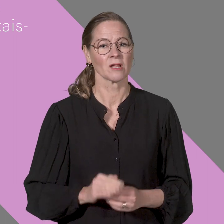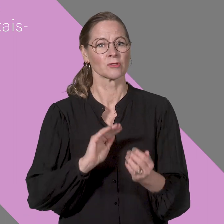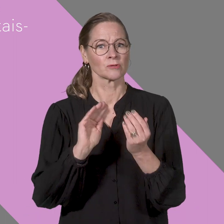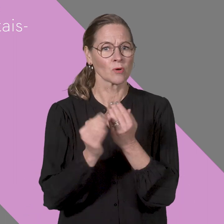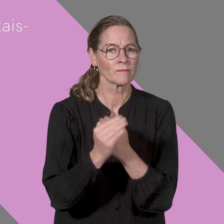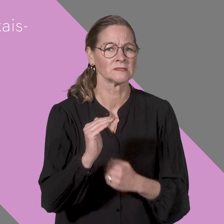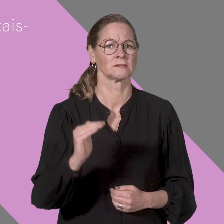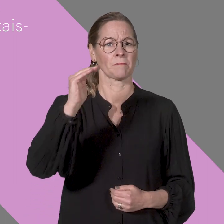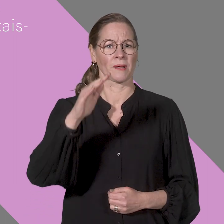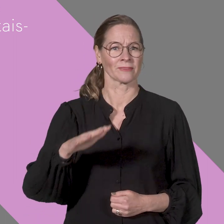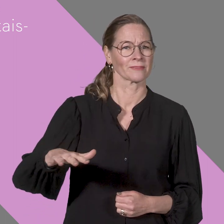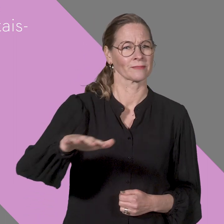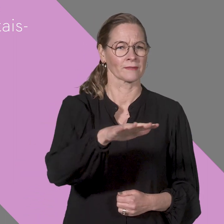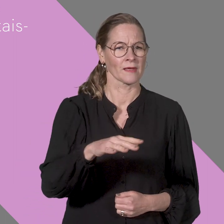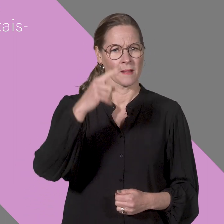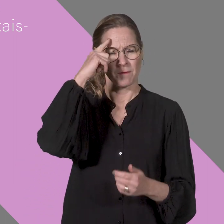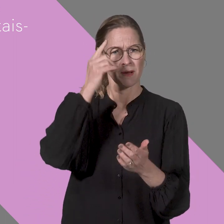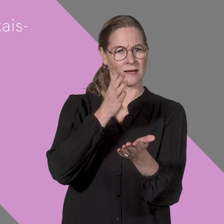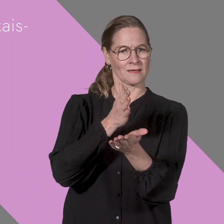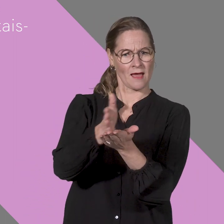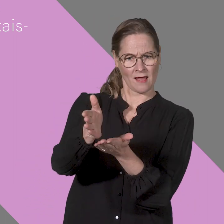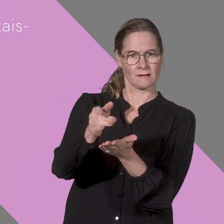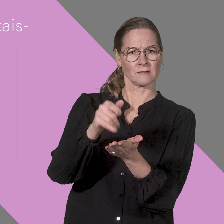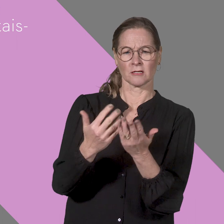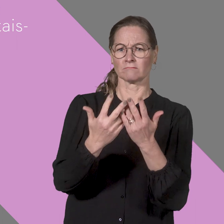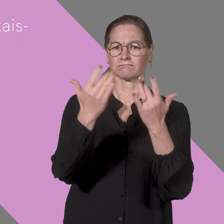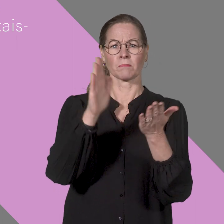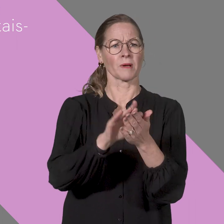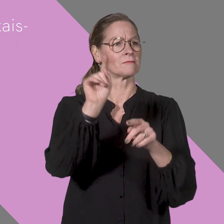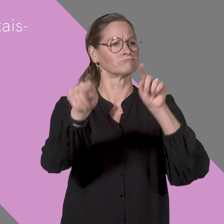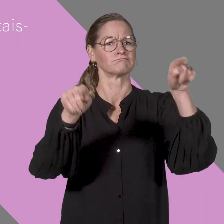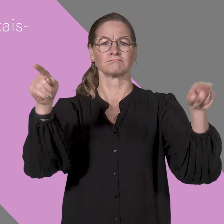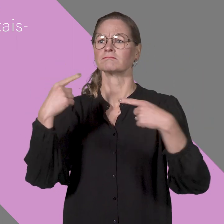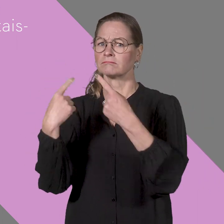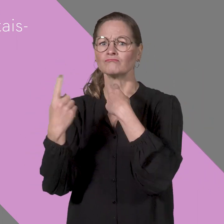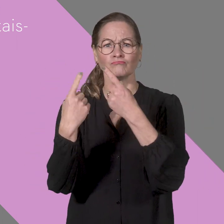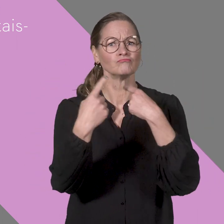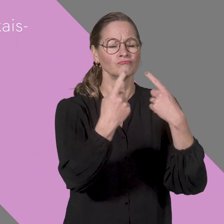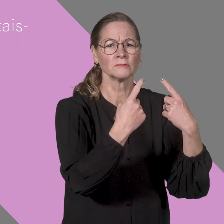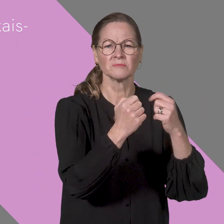Turvallisemman tilan periaatteesta puhutaan monessa paikassa, -